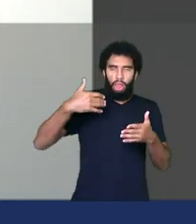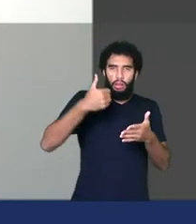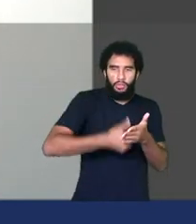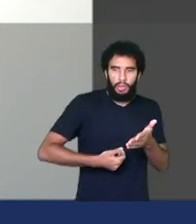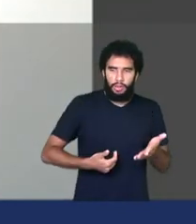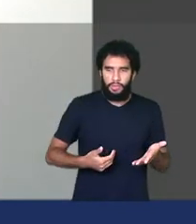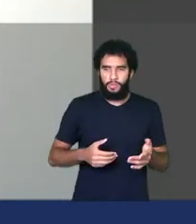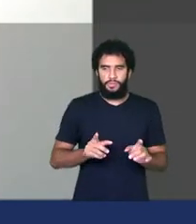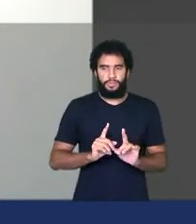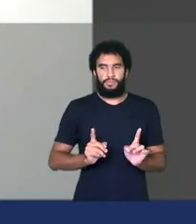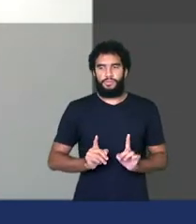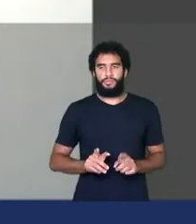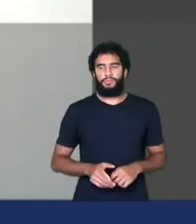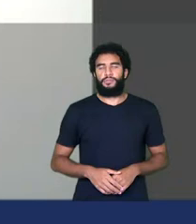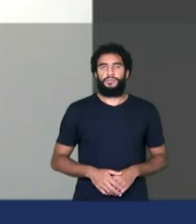FEITO DESTA MANEIRA, DE FORMA